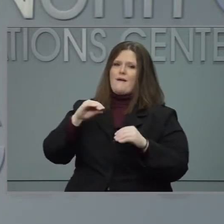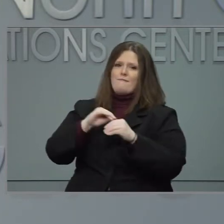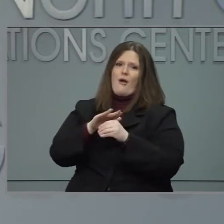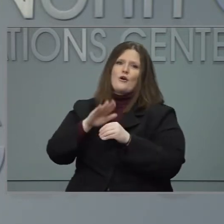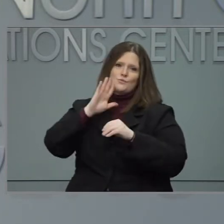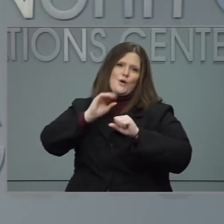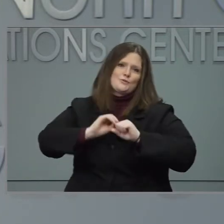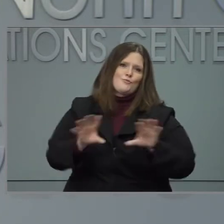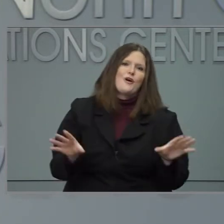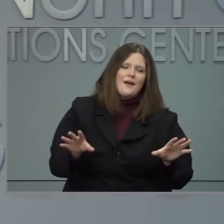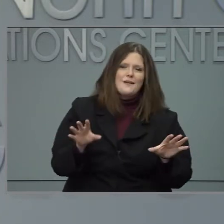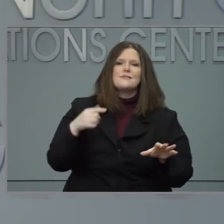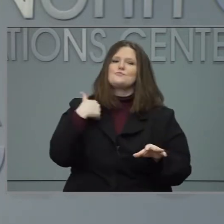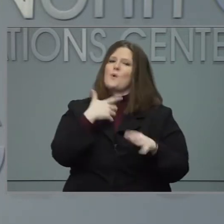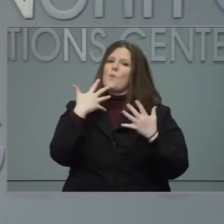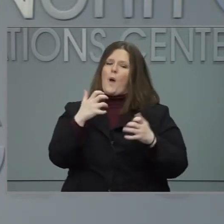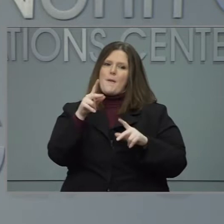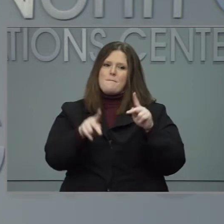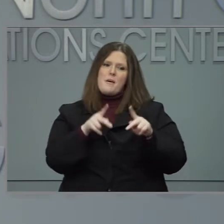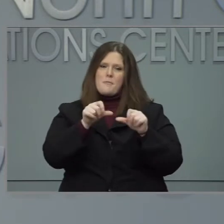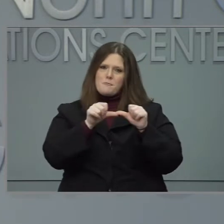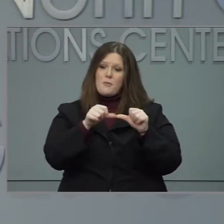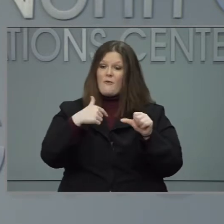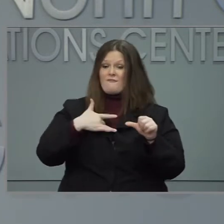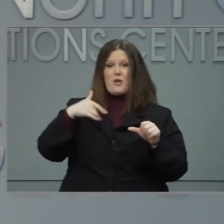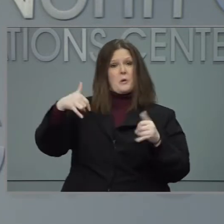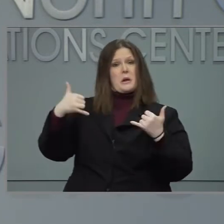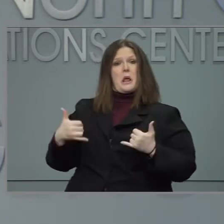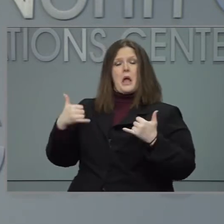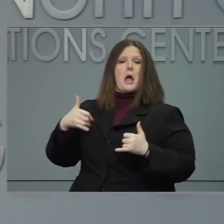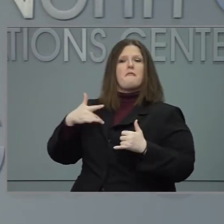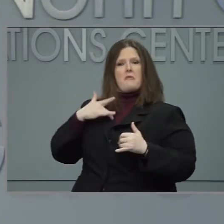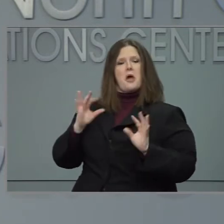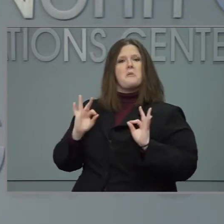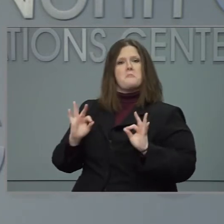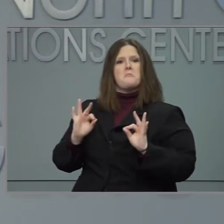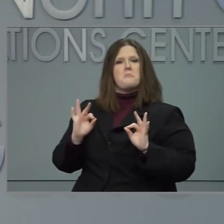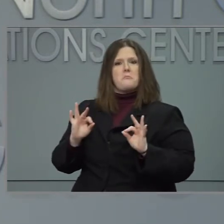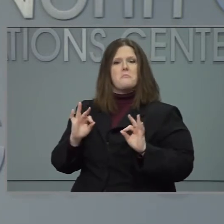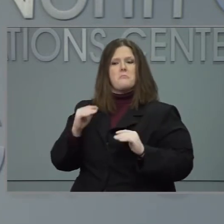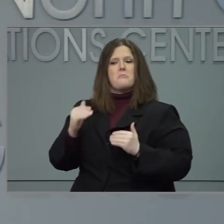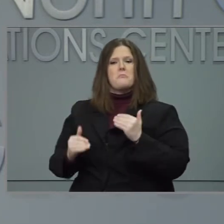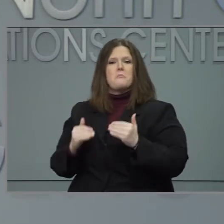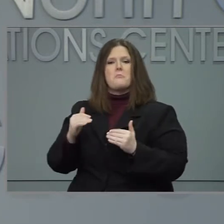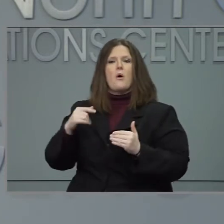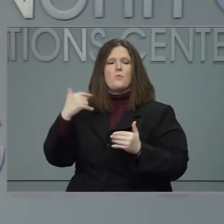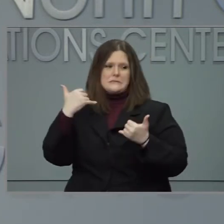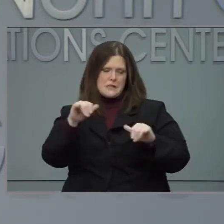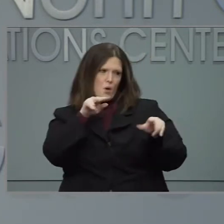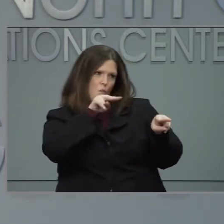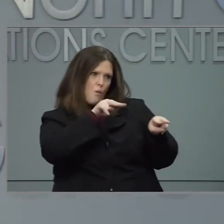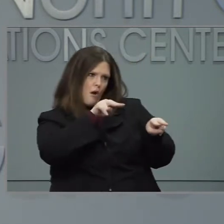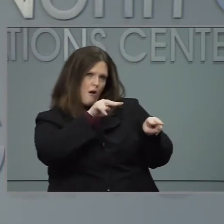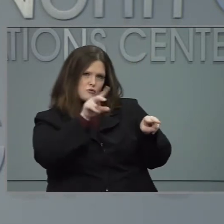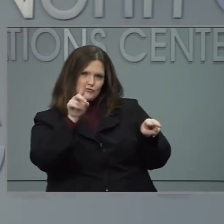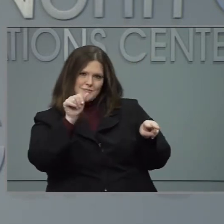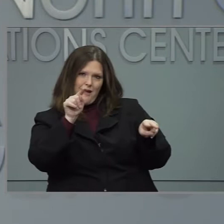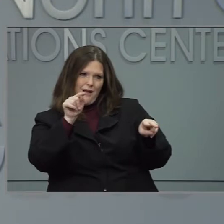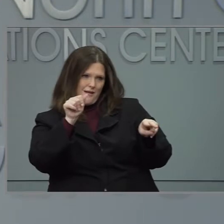un paso positivo y vamos a continuar viendo los datos y podemos relajar un poco más en